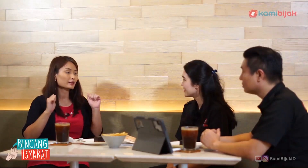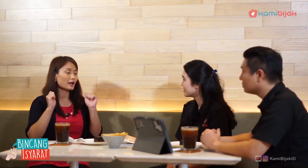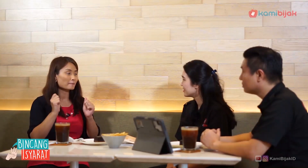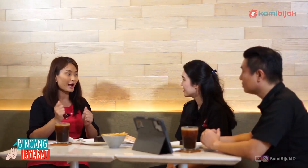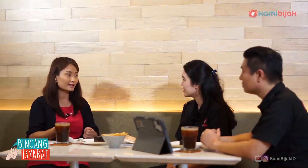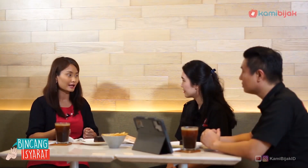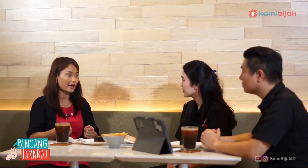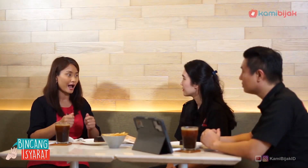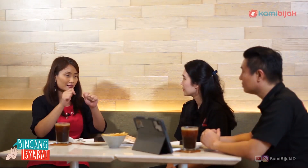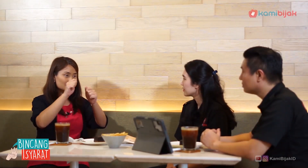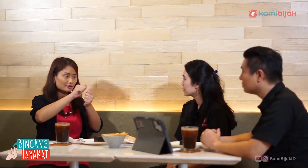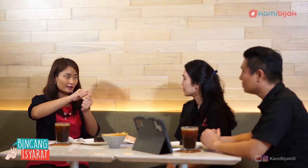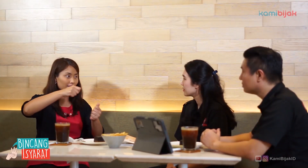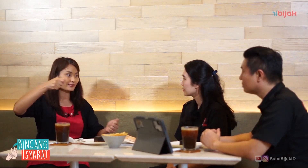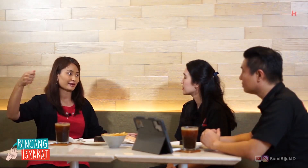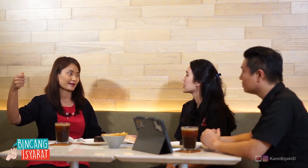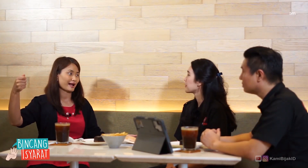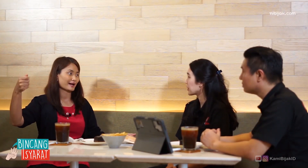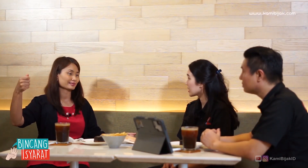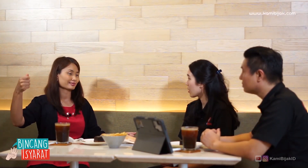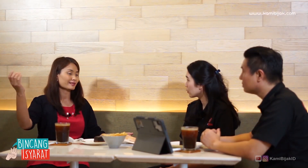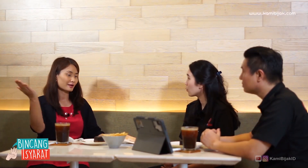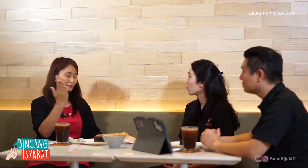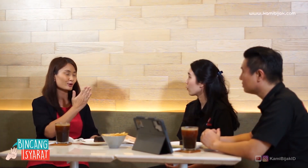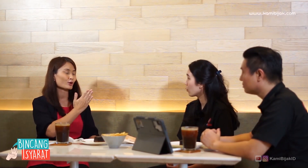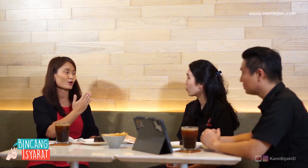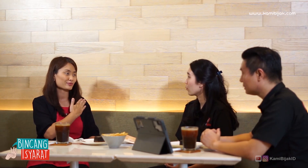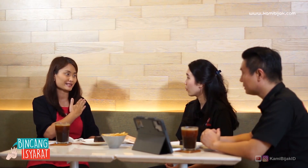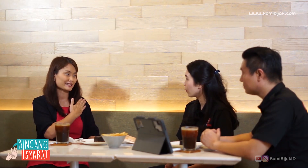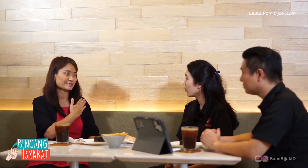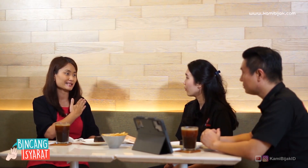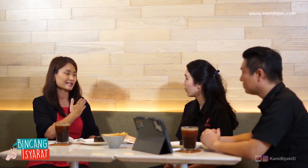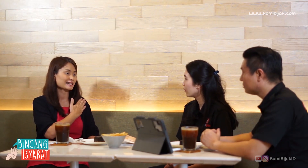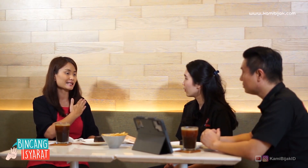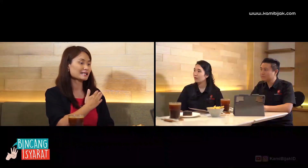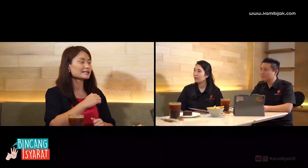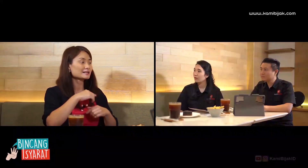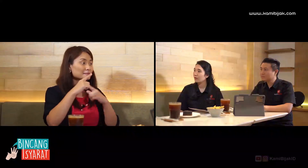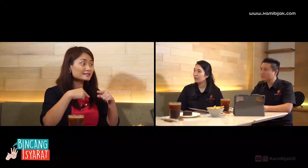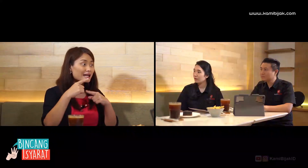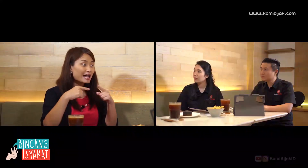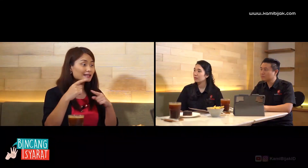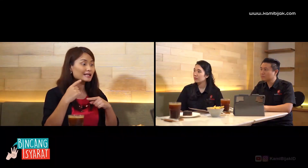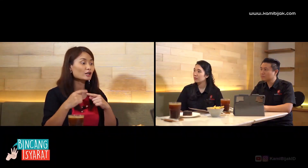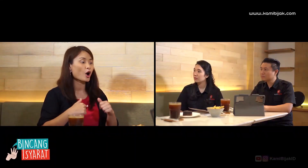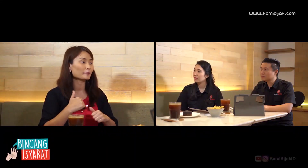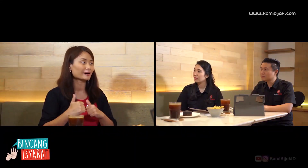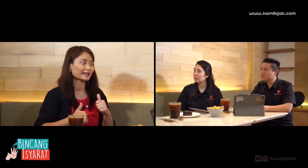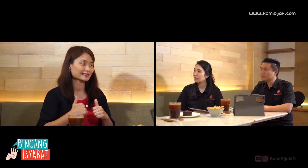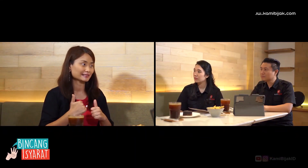dalam mendapatkan sertifikat profesi menjadi kompeten.